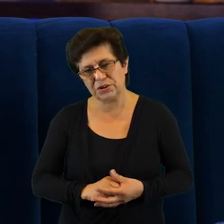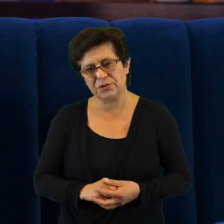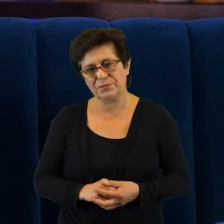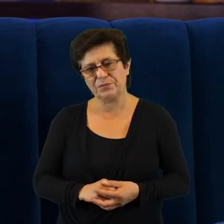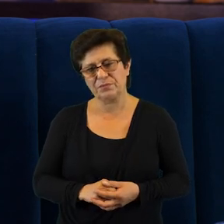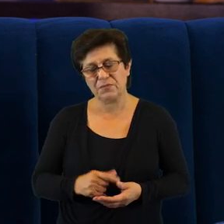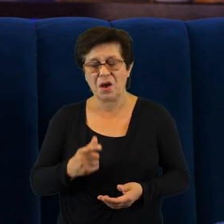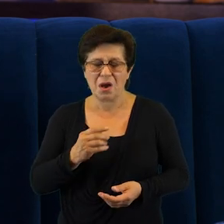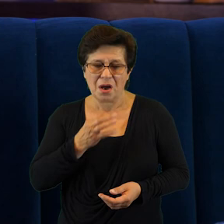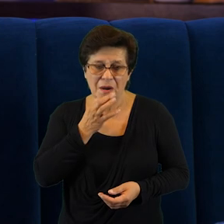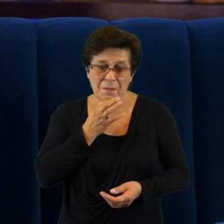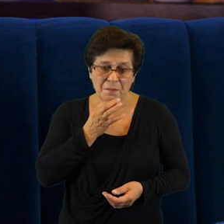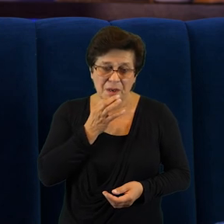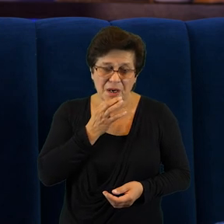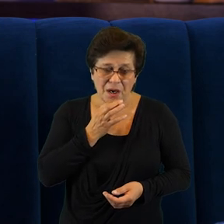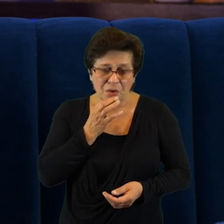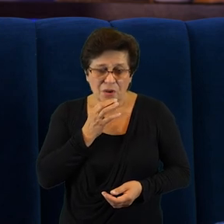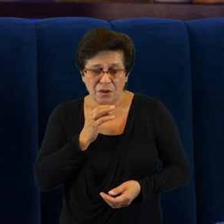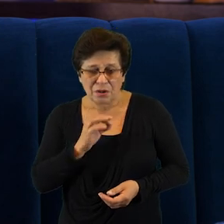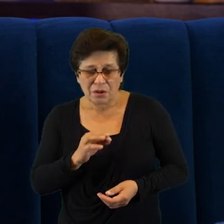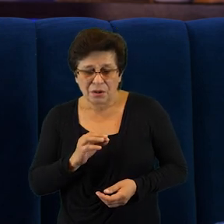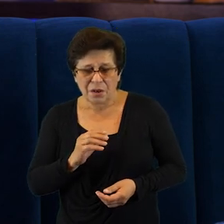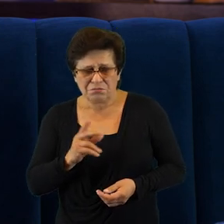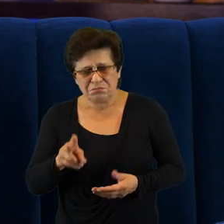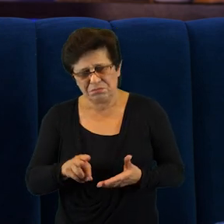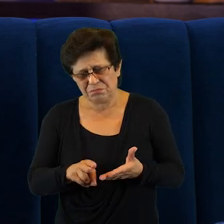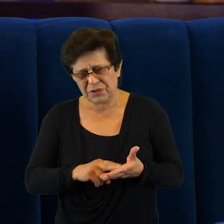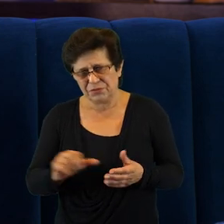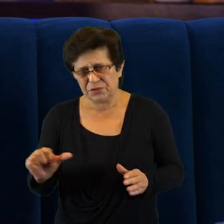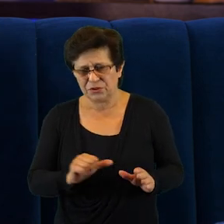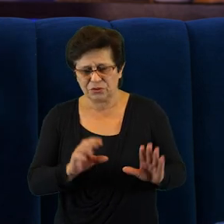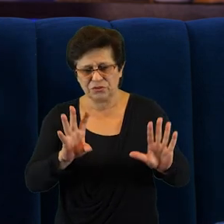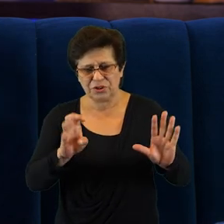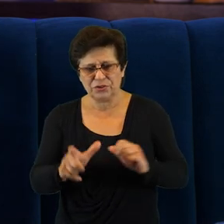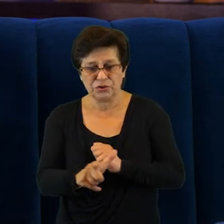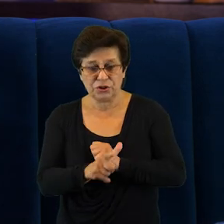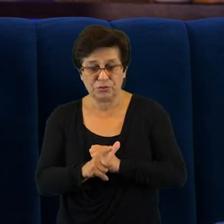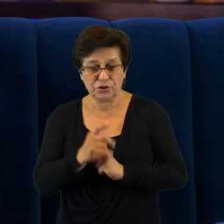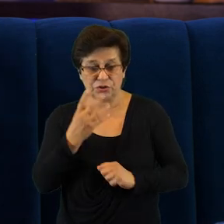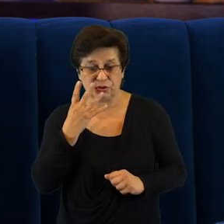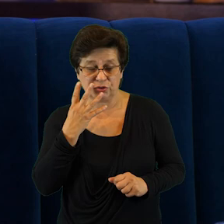Mało tego, rok, czy parę miesięcy później, bo w 1974 roku twórczości